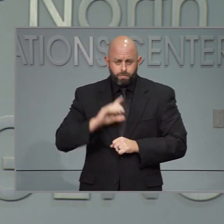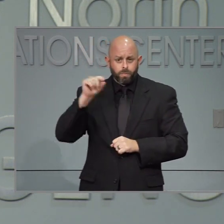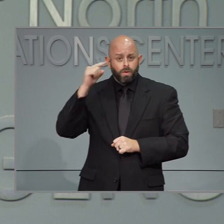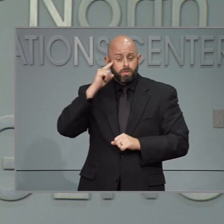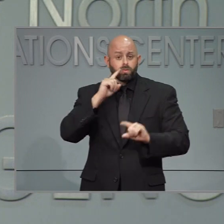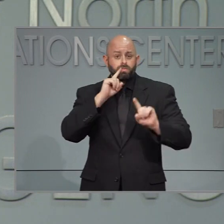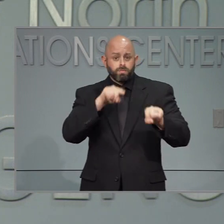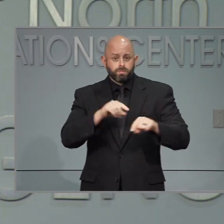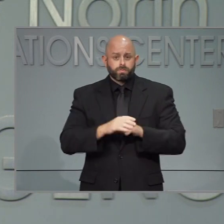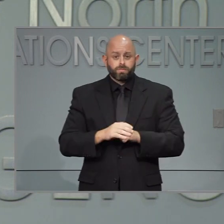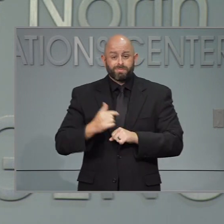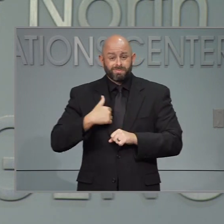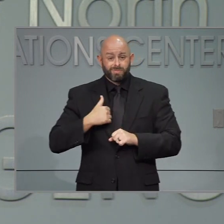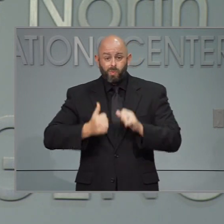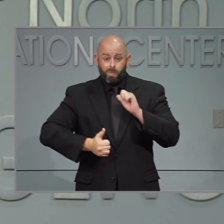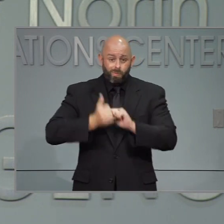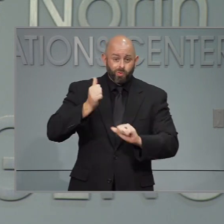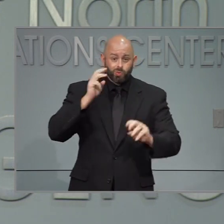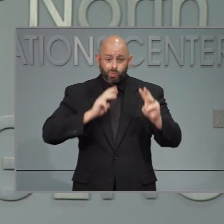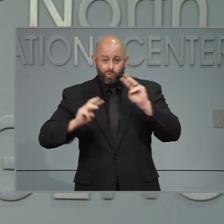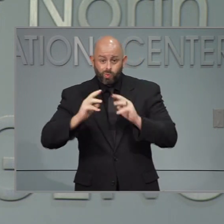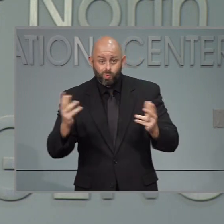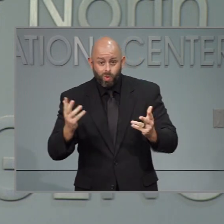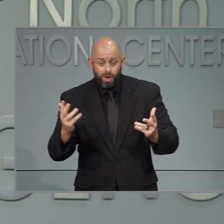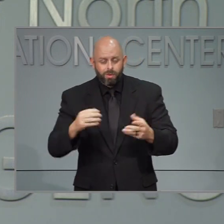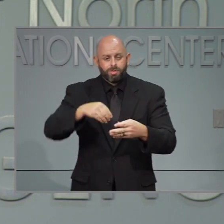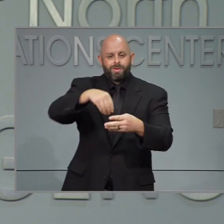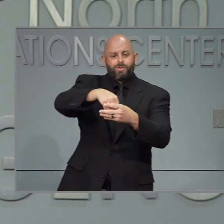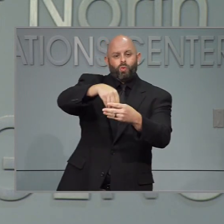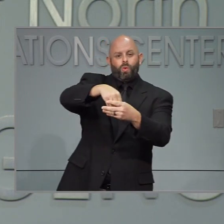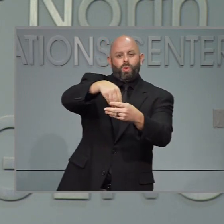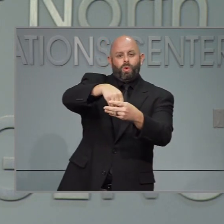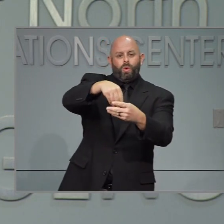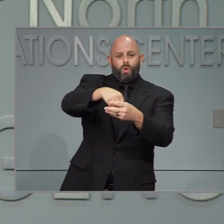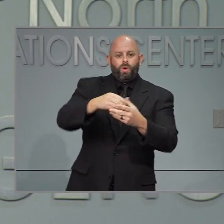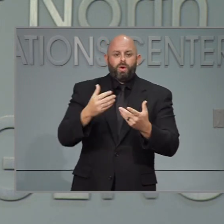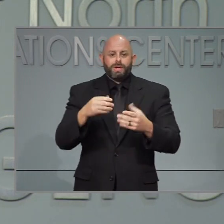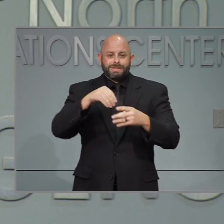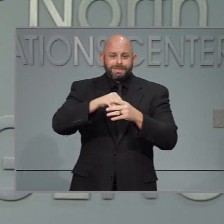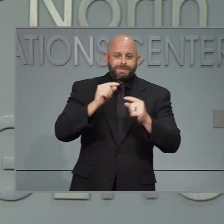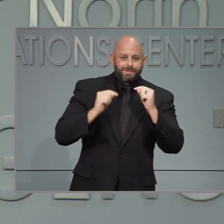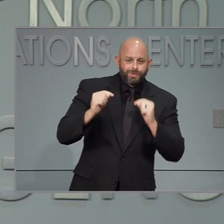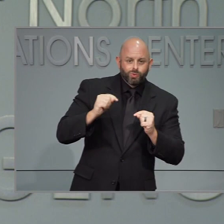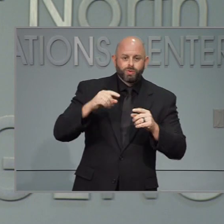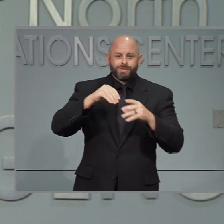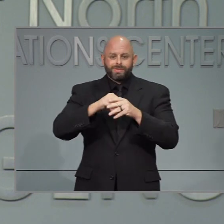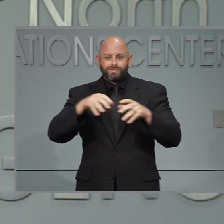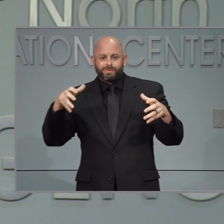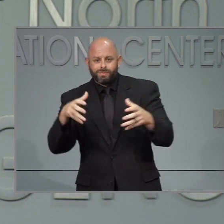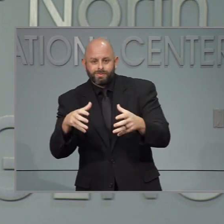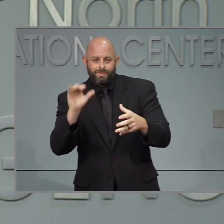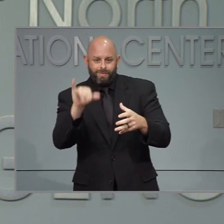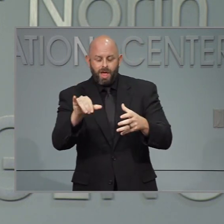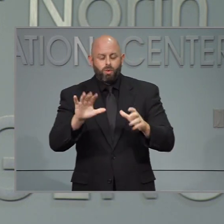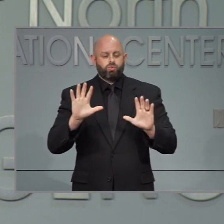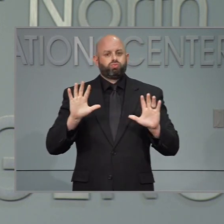Trump respuesta. Nosotros nos preocupan los eventos en interiores y las reuniones en el interior, este es uno de los